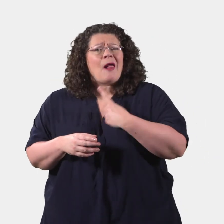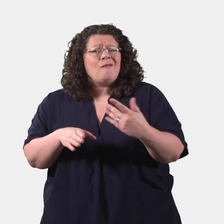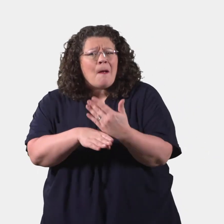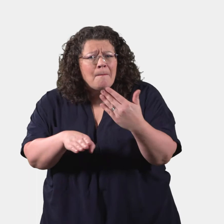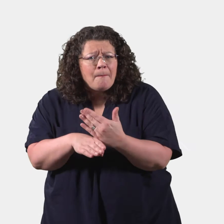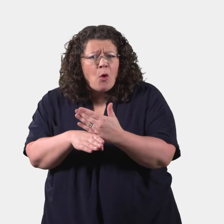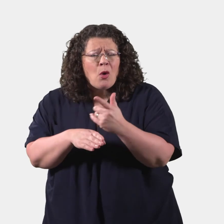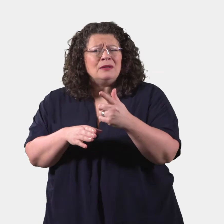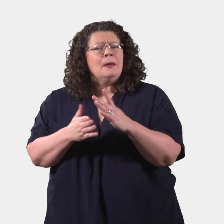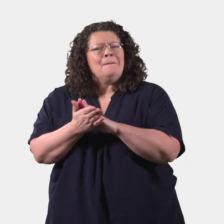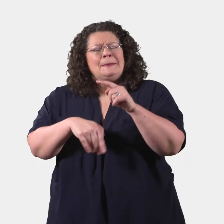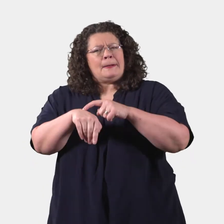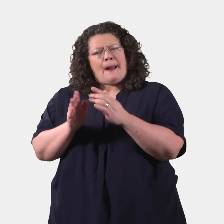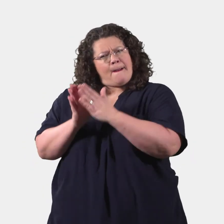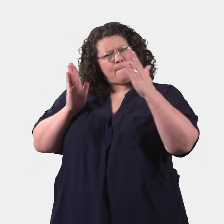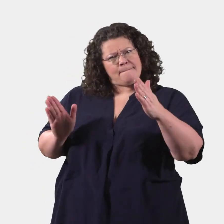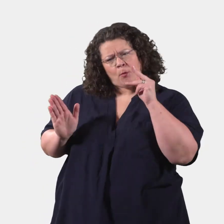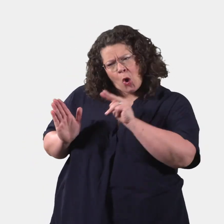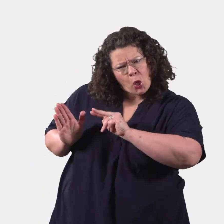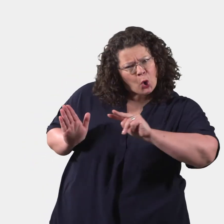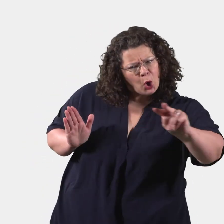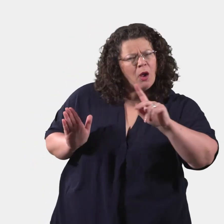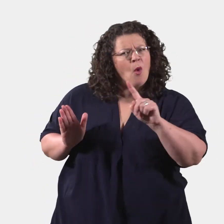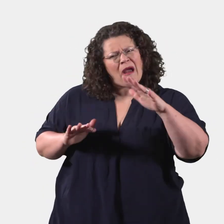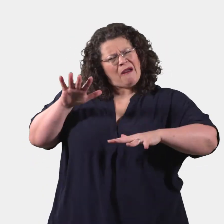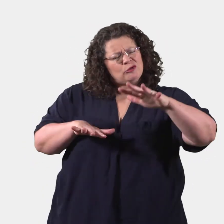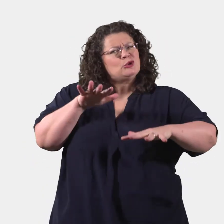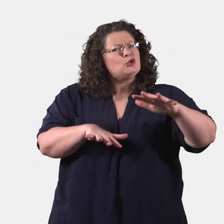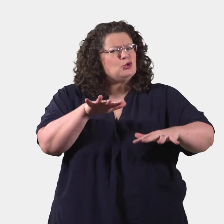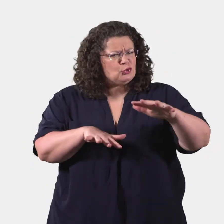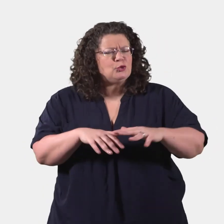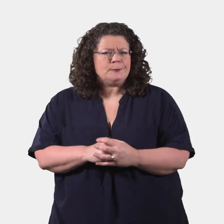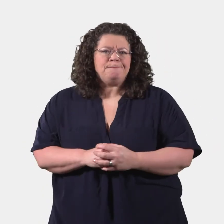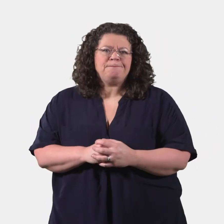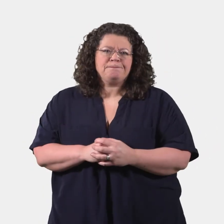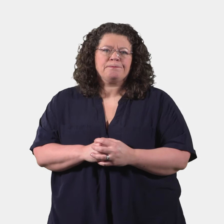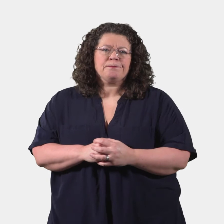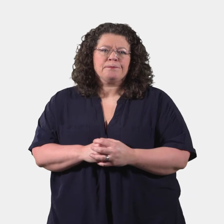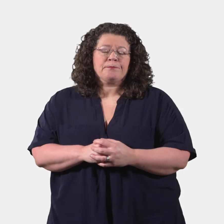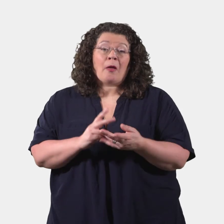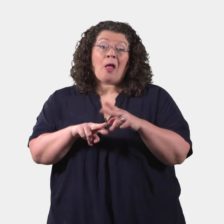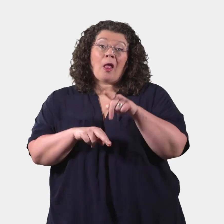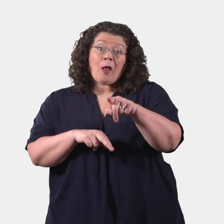rydych chi’n ennill dros amser arbennig ei ystyried. Os ydych chi’n cael eich talu o bensiwn gwaith preifat